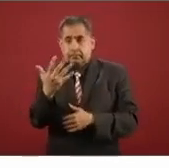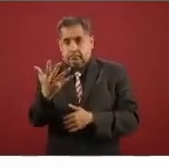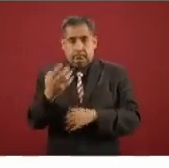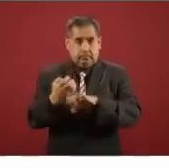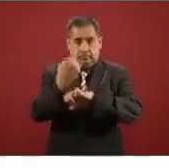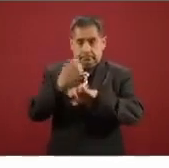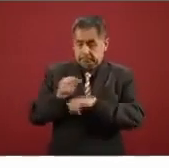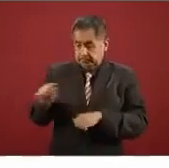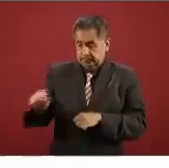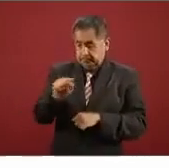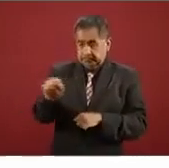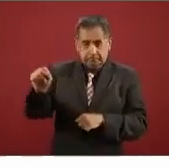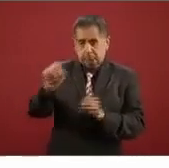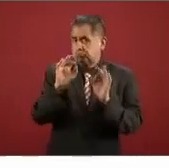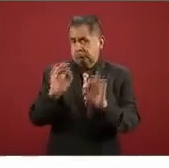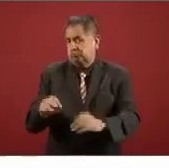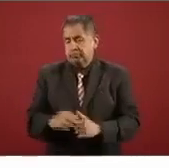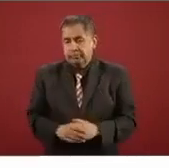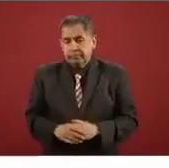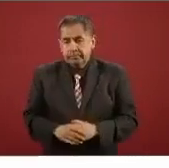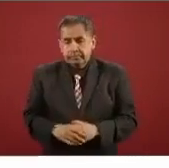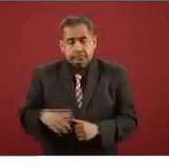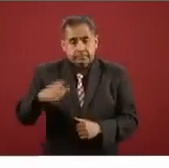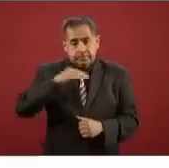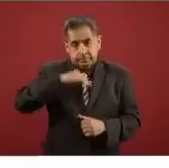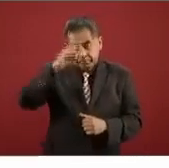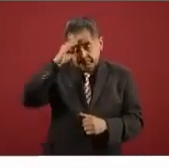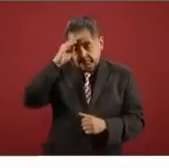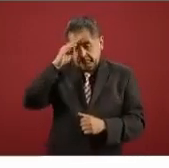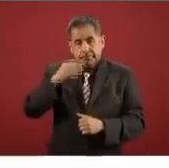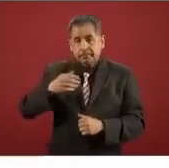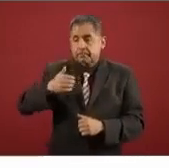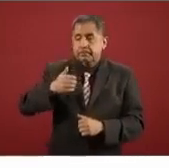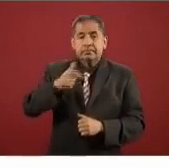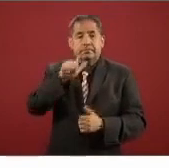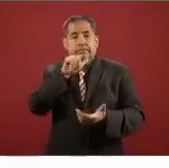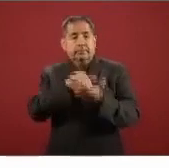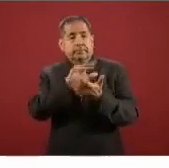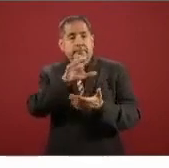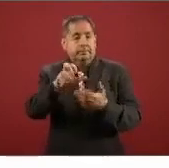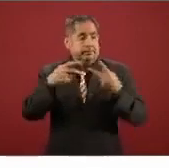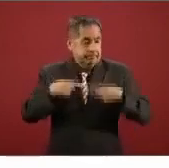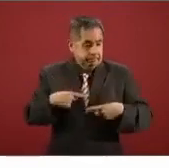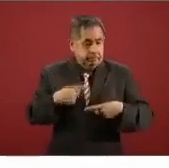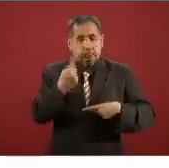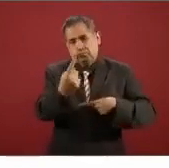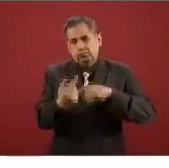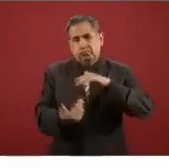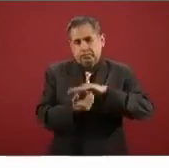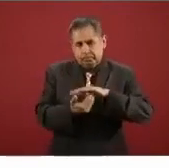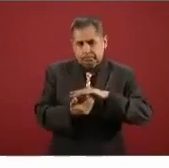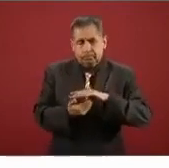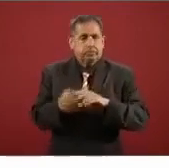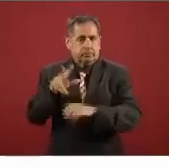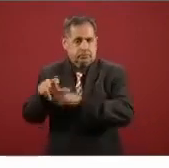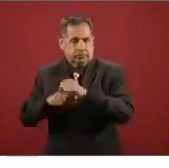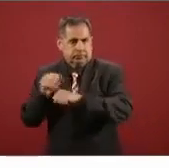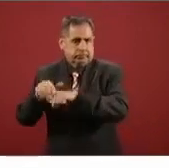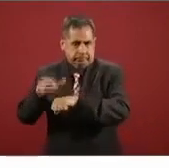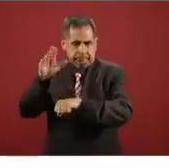Se previó una mesa por cada siete mil 500 habitantes mayores a 18 años que pudieran